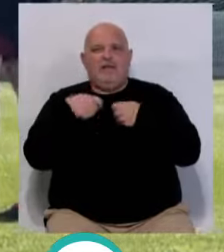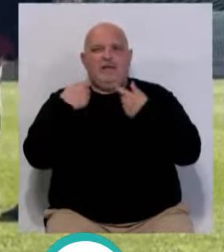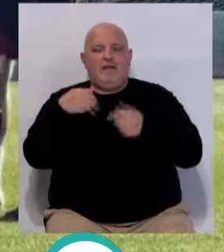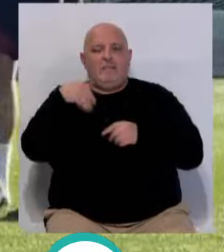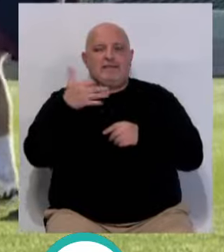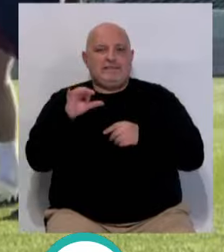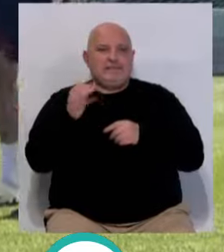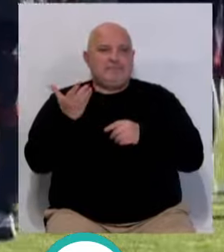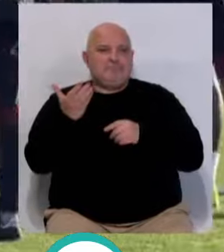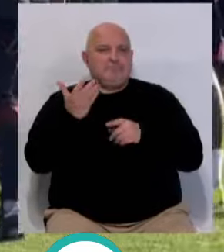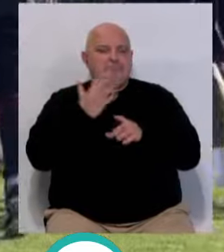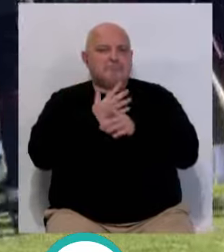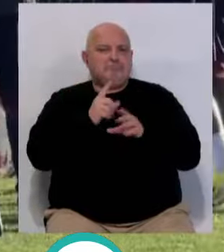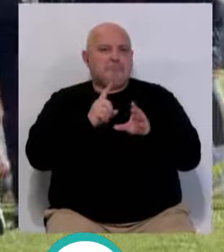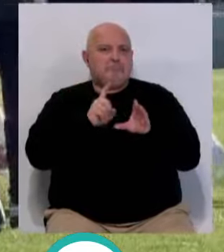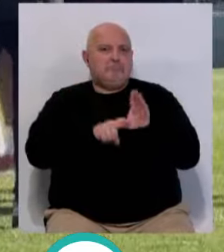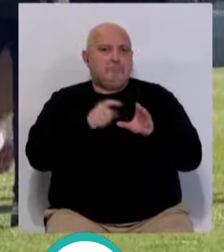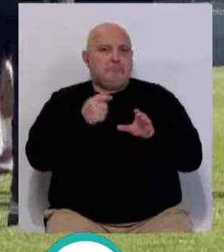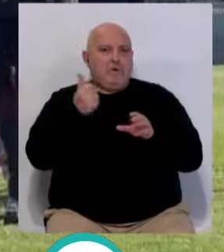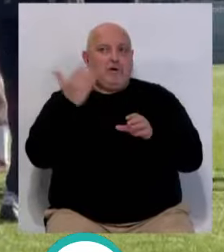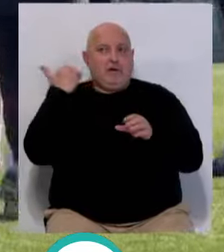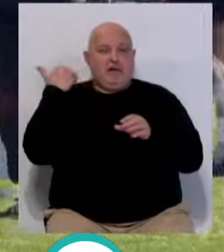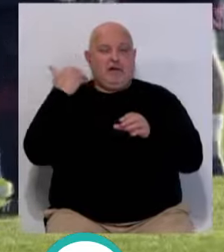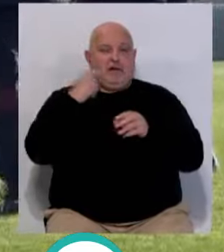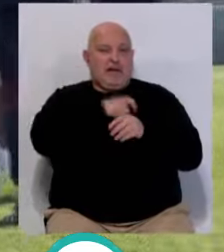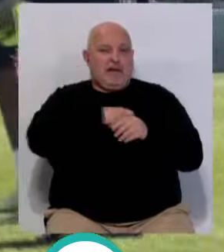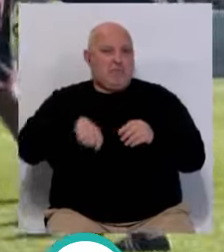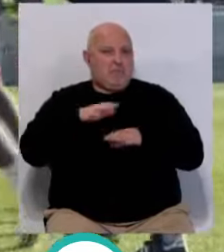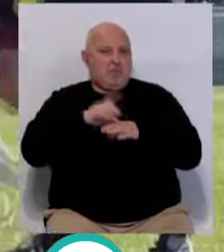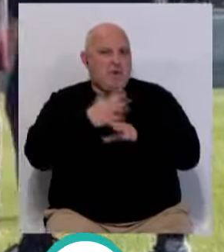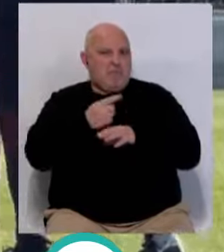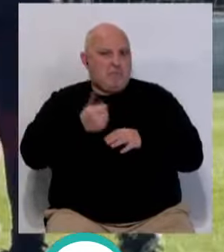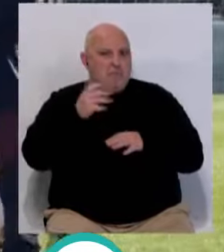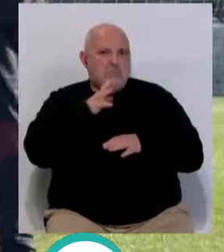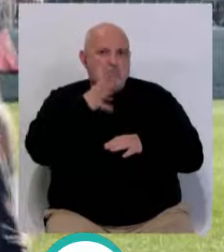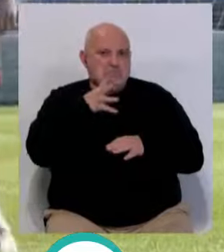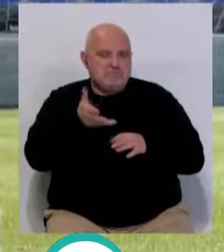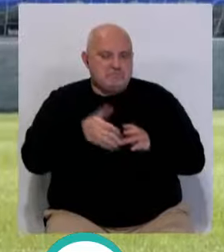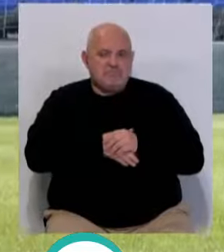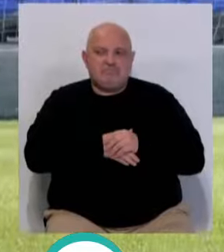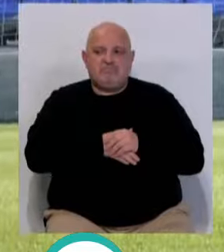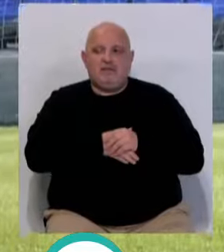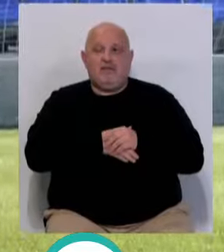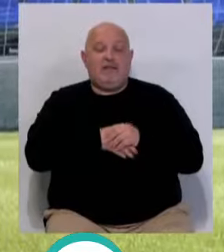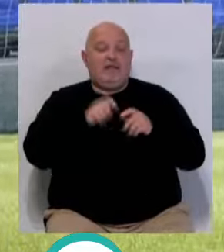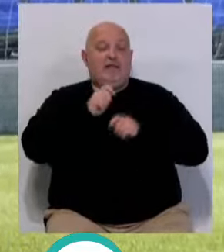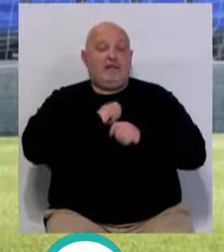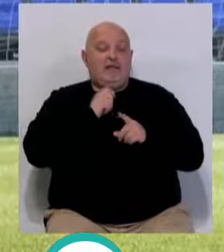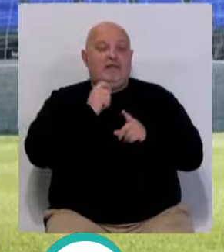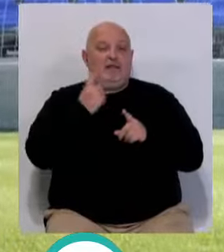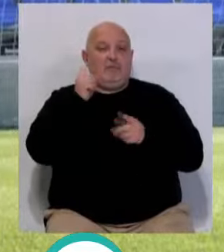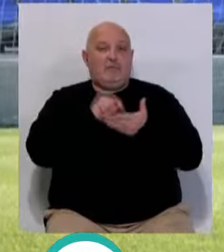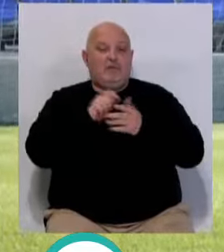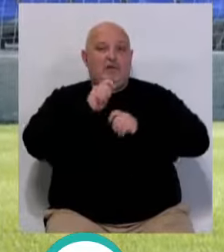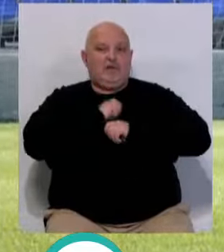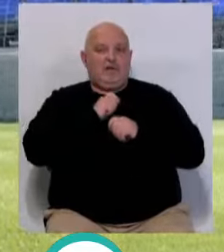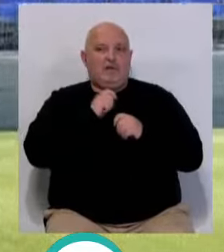machis en en vallecas Bueno después del punto que nos dio en el partido anterior in extremo quizás